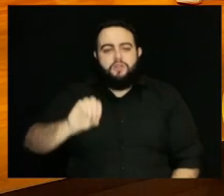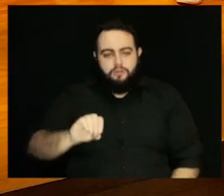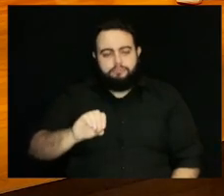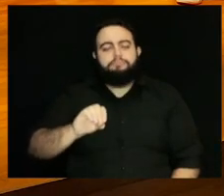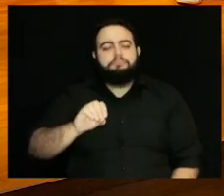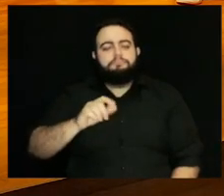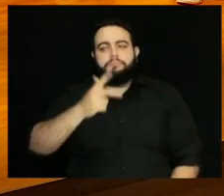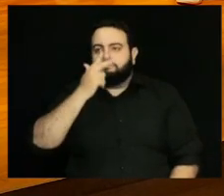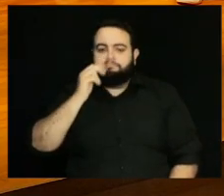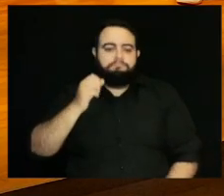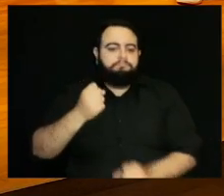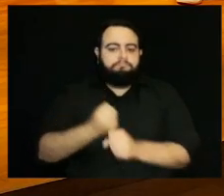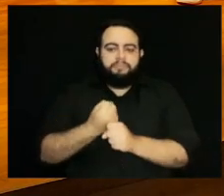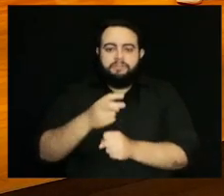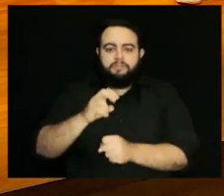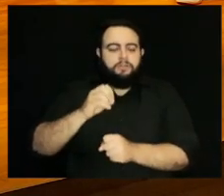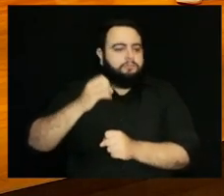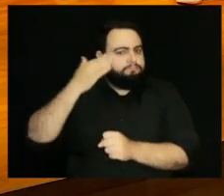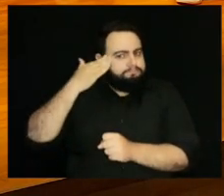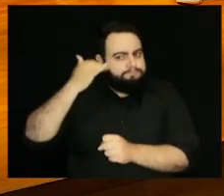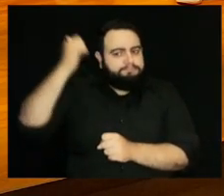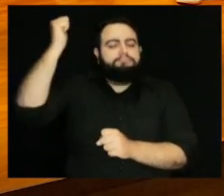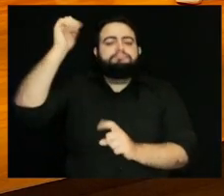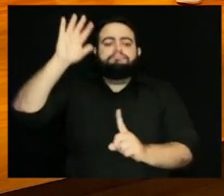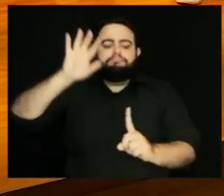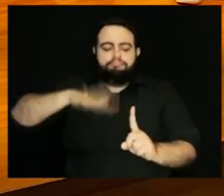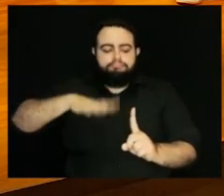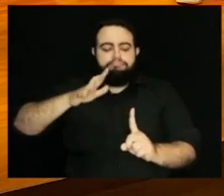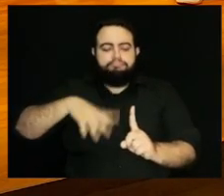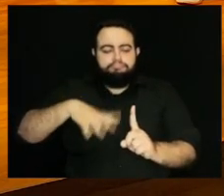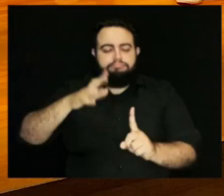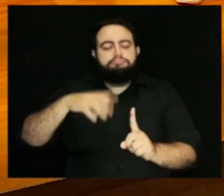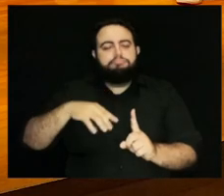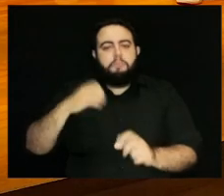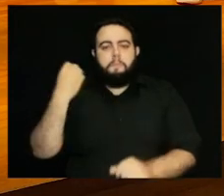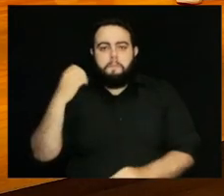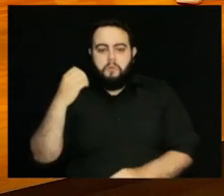super compositor de sucesso, aí até as rádios de Porto Alegre passam a tocar as músicas do Lupicínio,